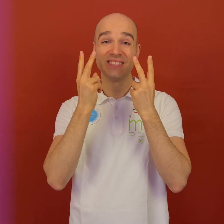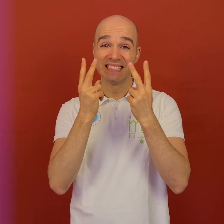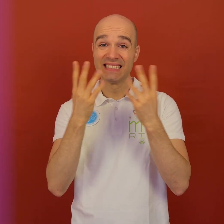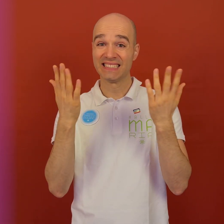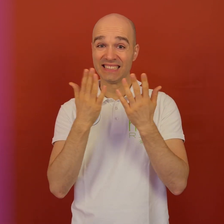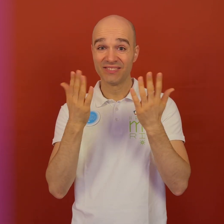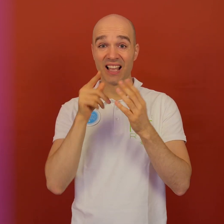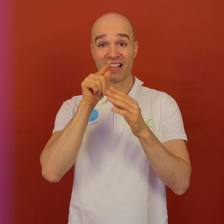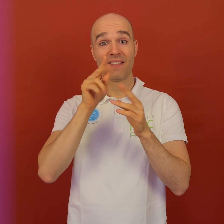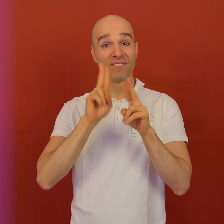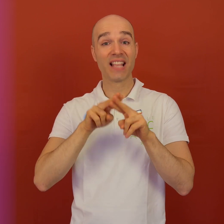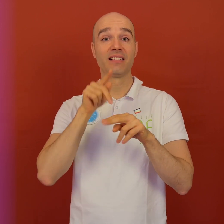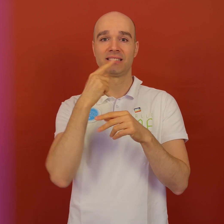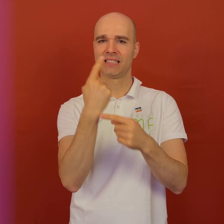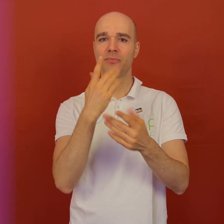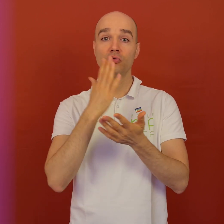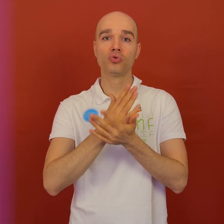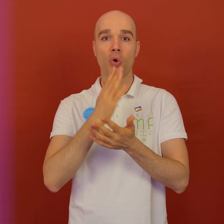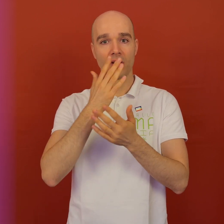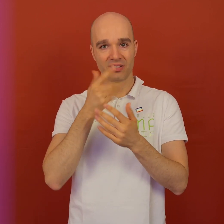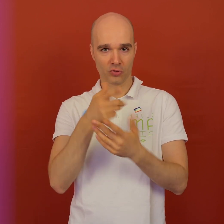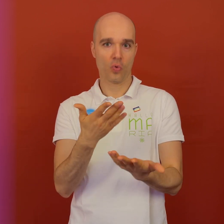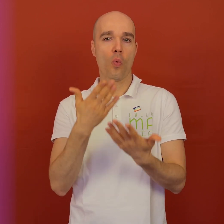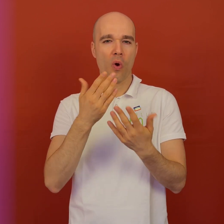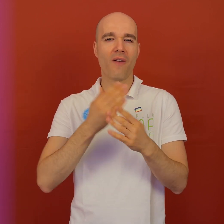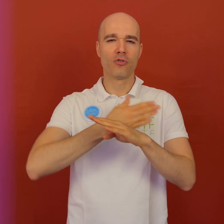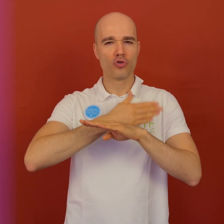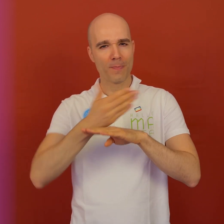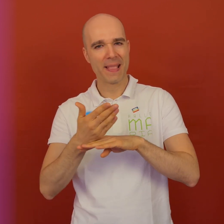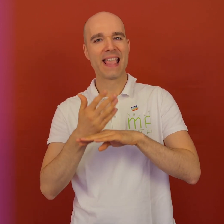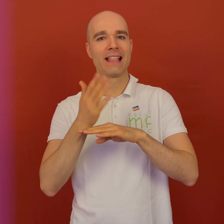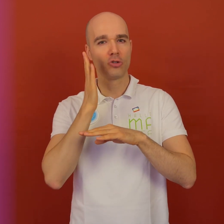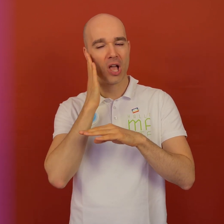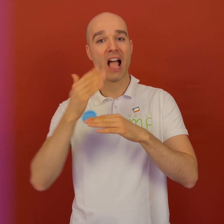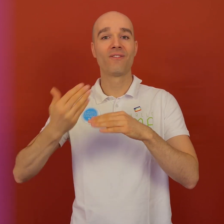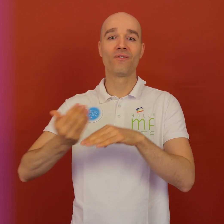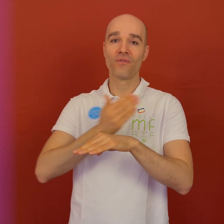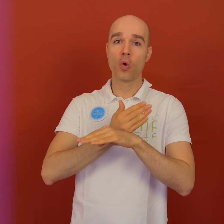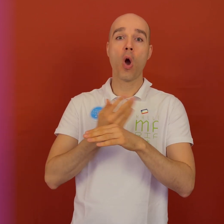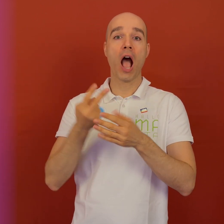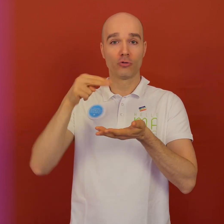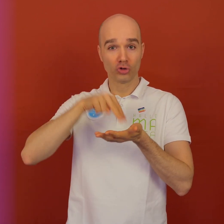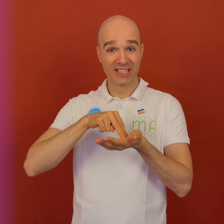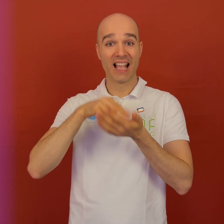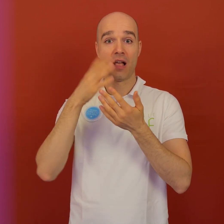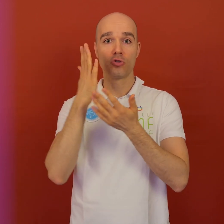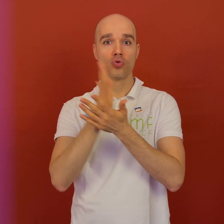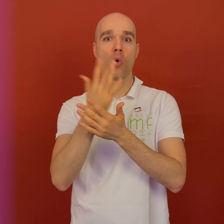Wichtig: Wenn du mithilfe dieser Methode, also spät schlafen und früh aufstehen,